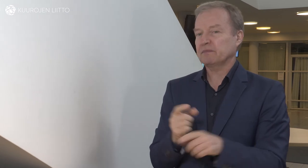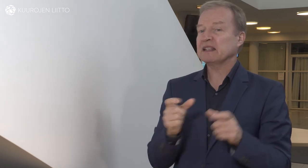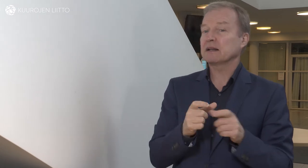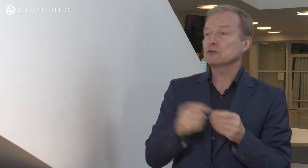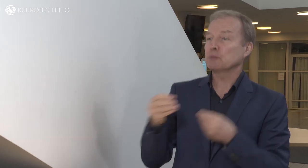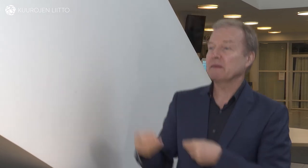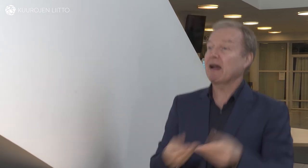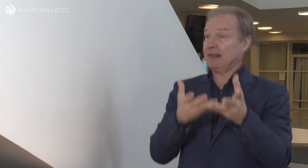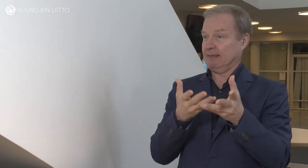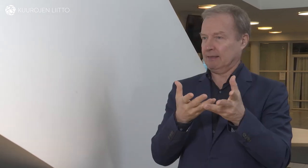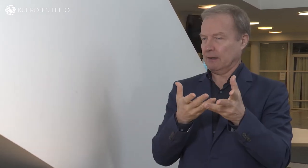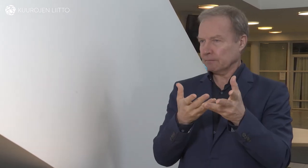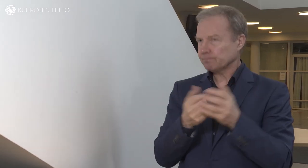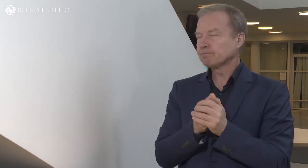ja järjestöt toimivat tämän tahdon välittäjinä.